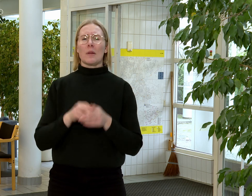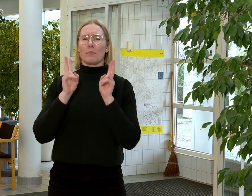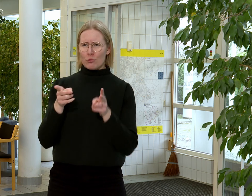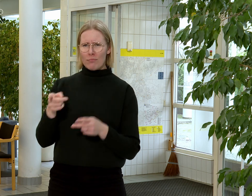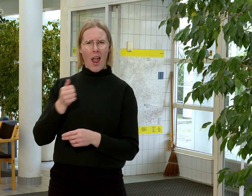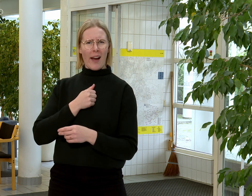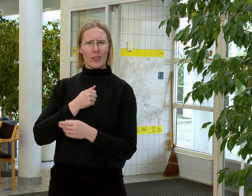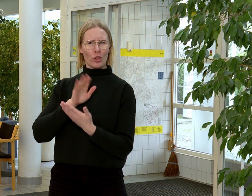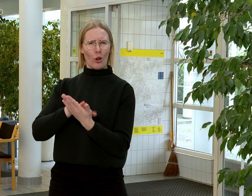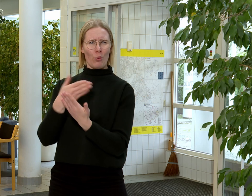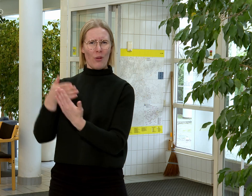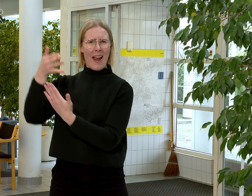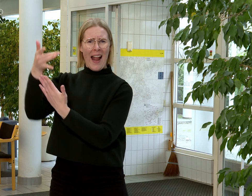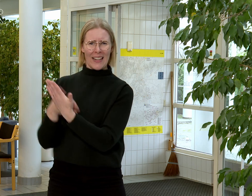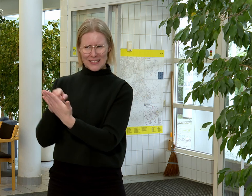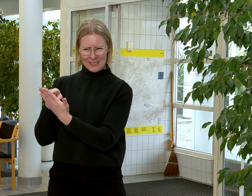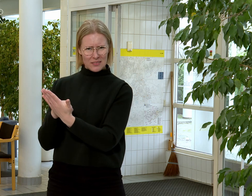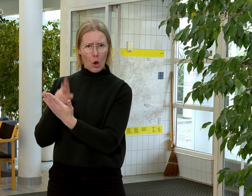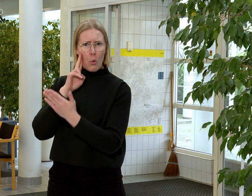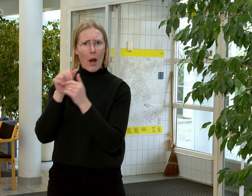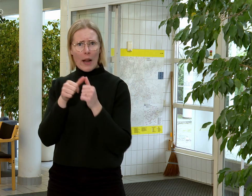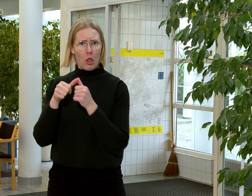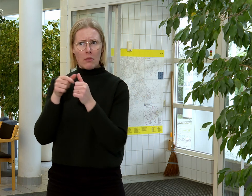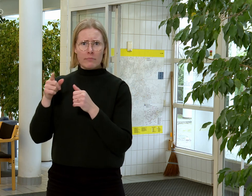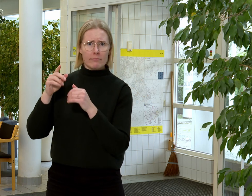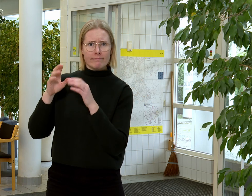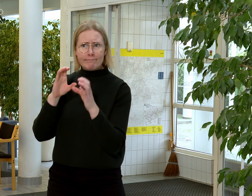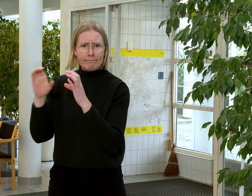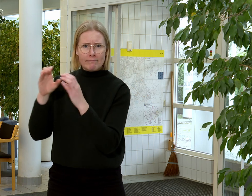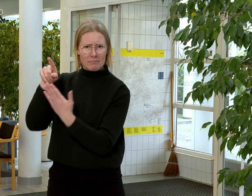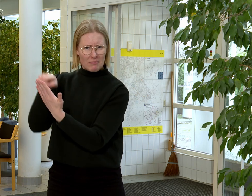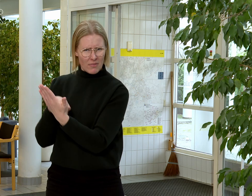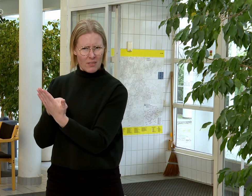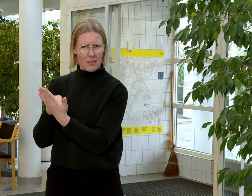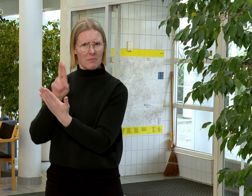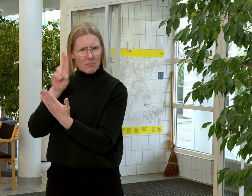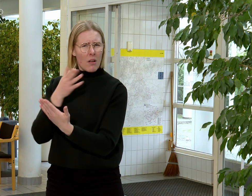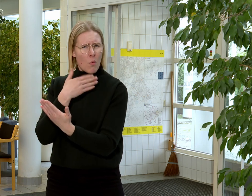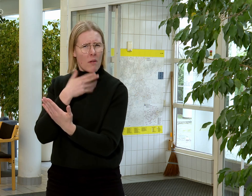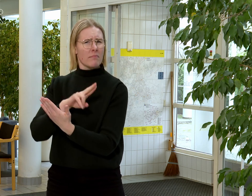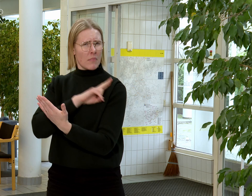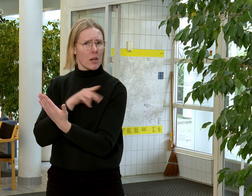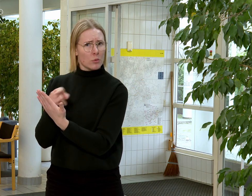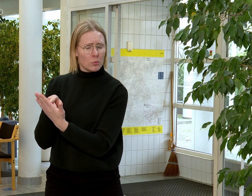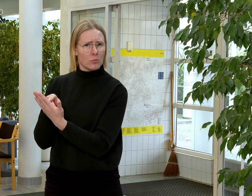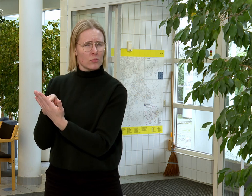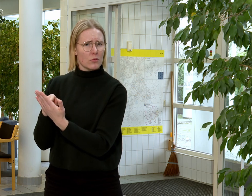Hätätulkkilistan osalta on puolestaan epäselvää, - kenelle sen hallinnointi oikeasti kuuluu.